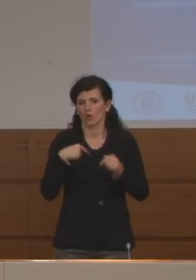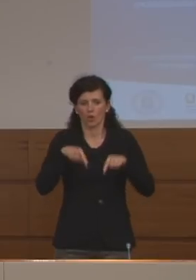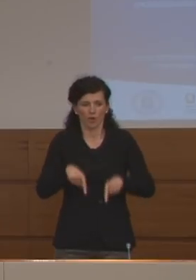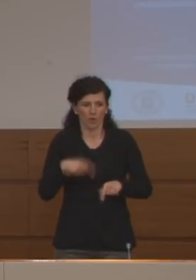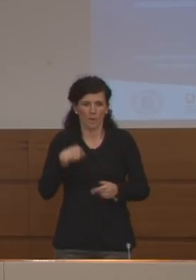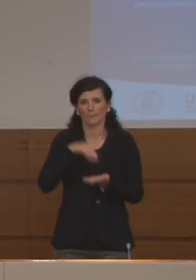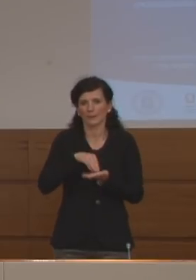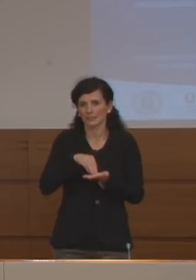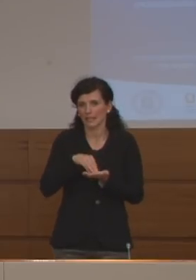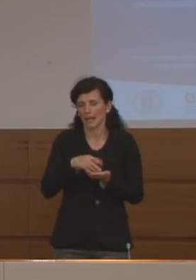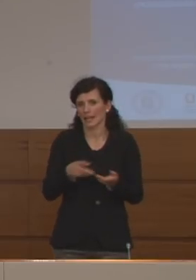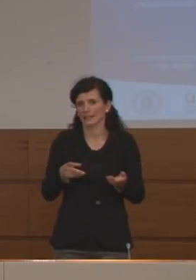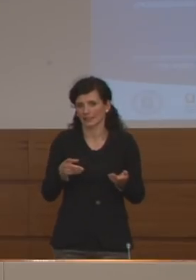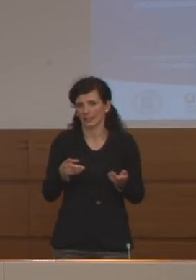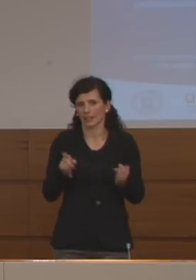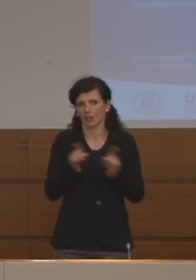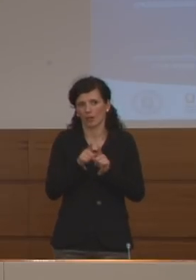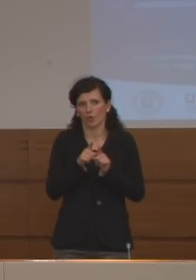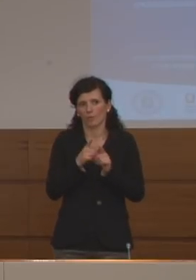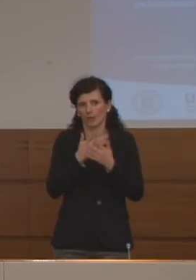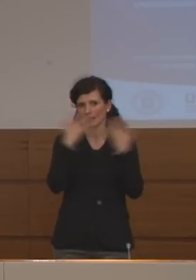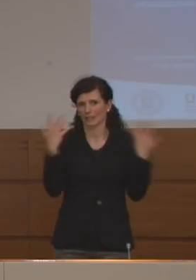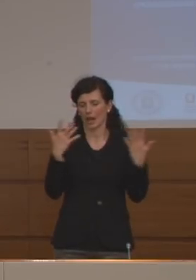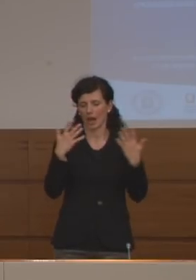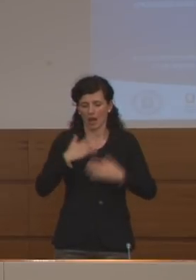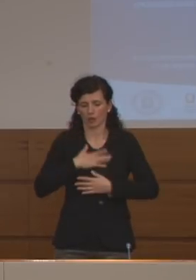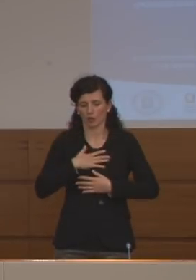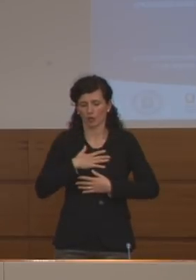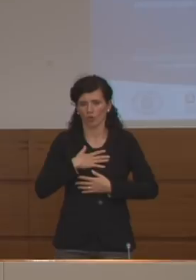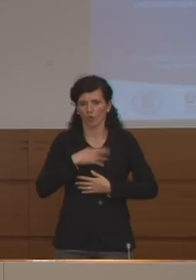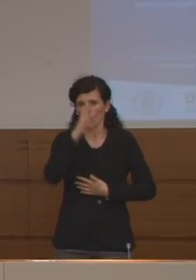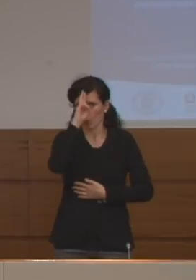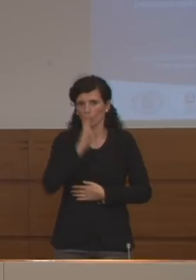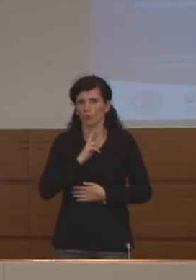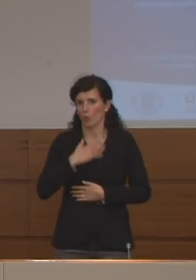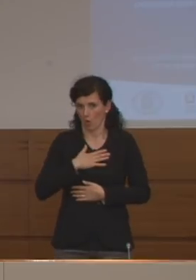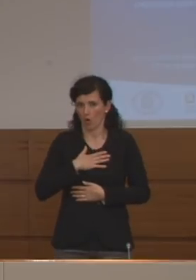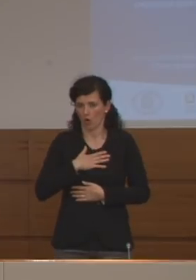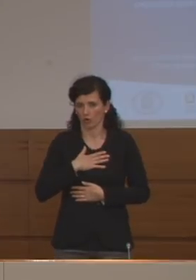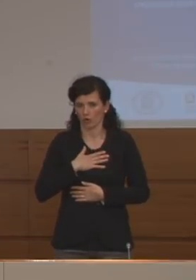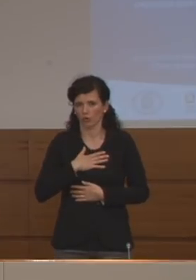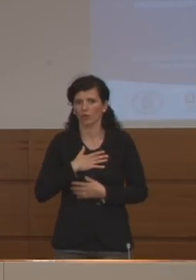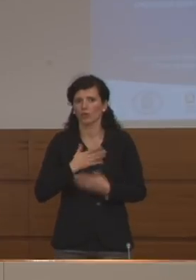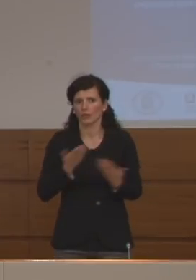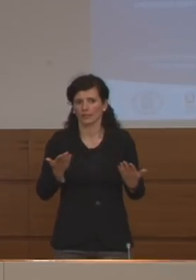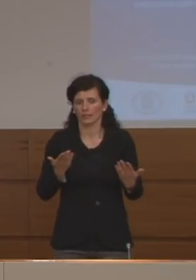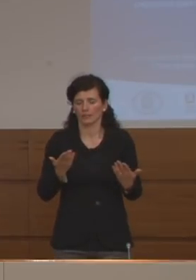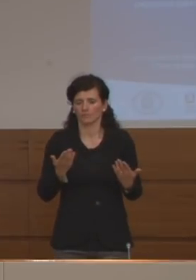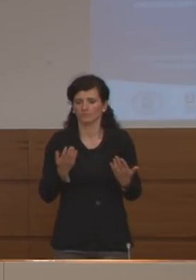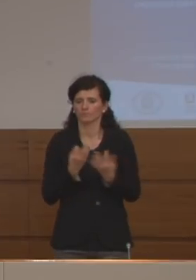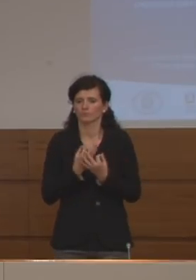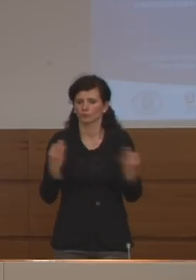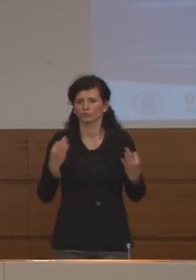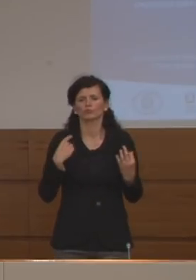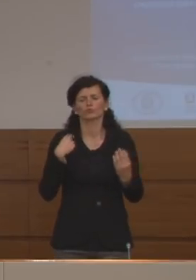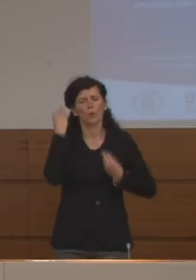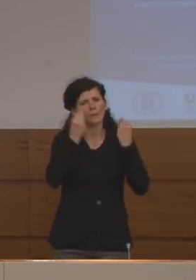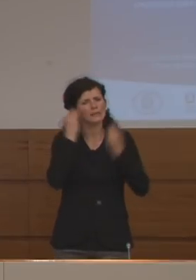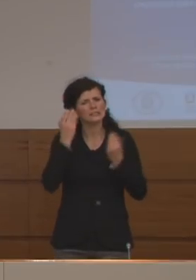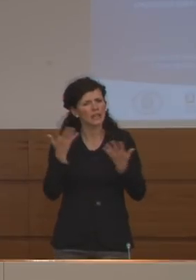meglio, ottimamente, nessun operatore sanitario avrebbe dovuto perdere la vita